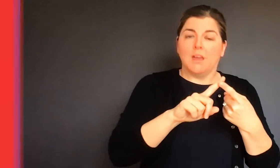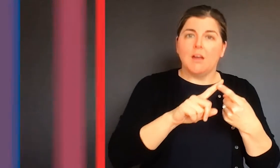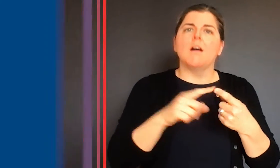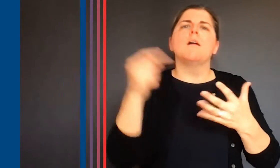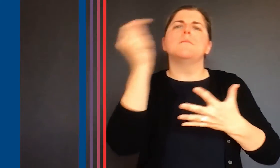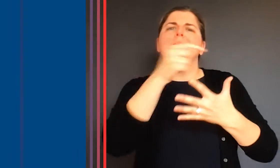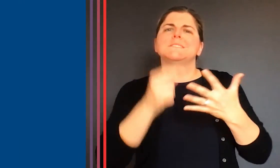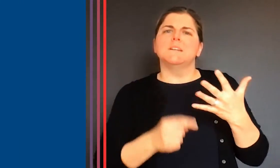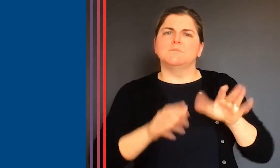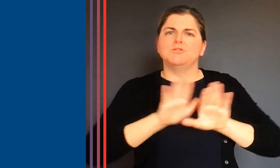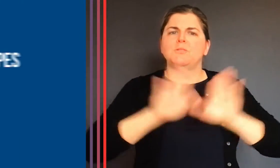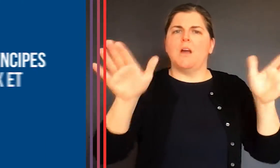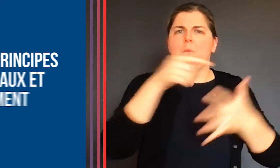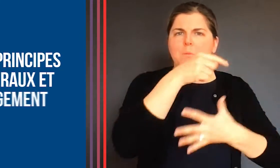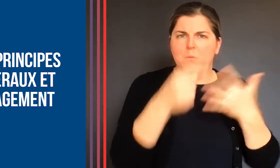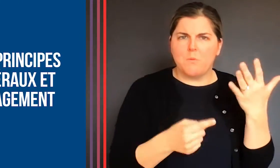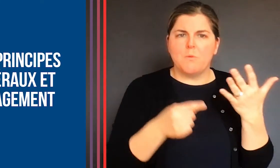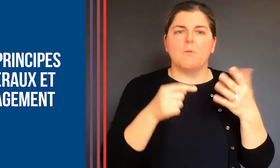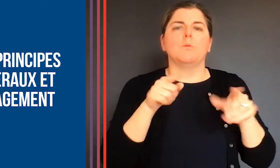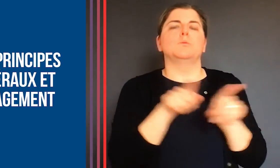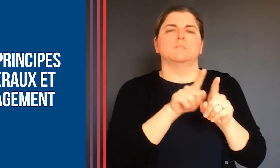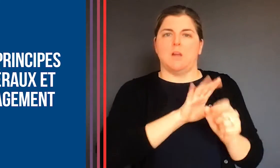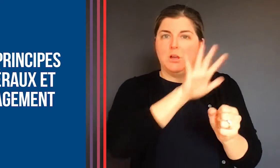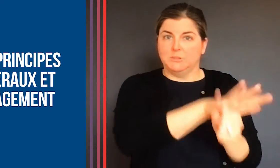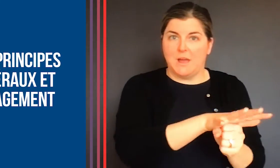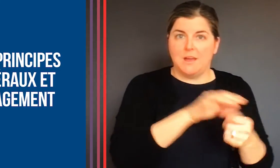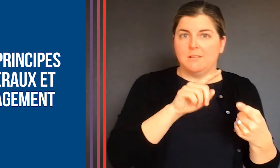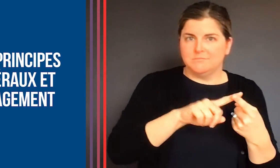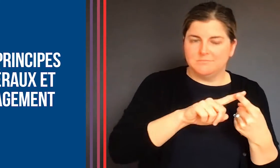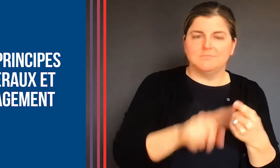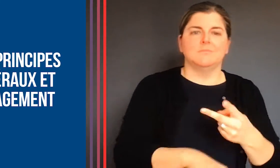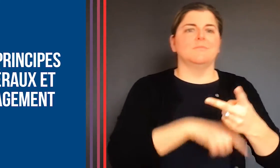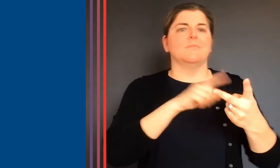1) les principes généraux et engagement;